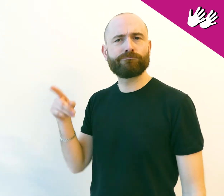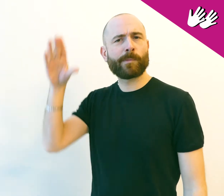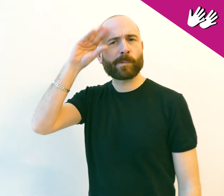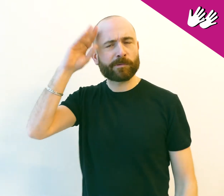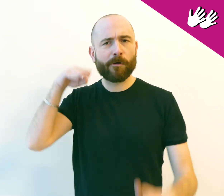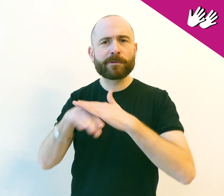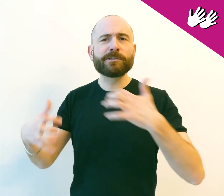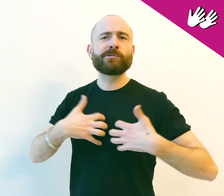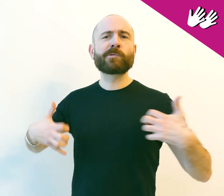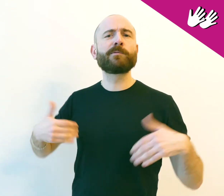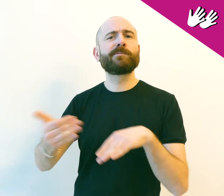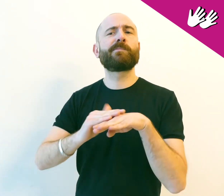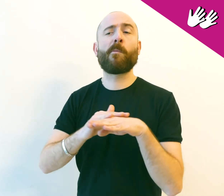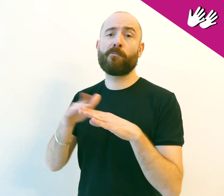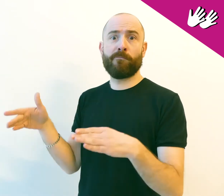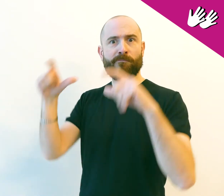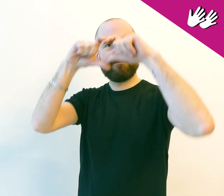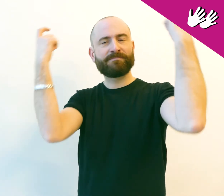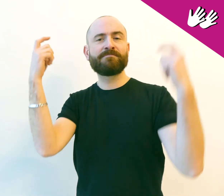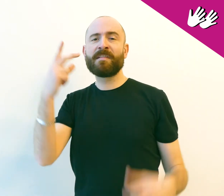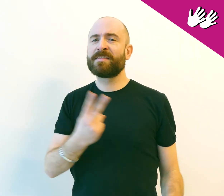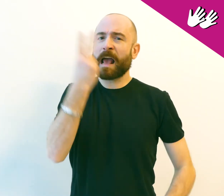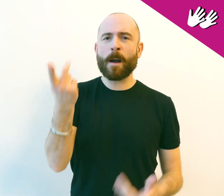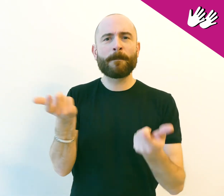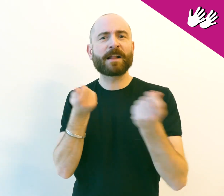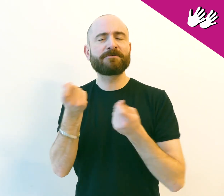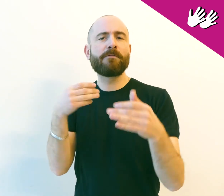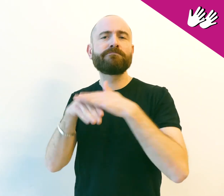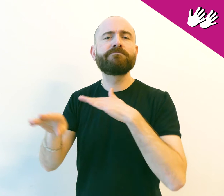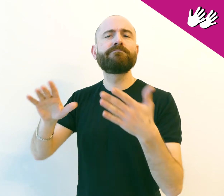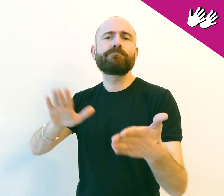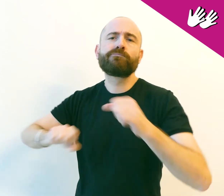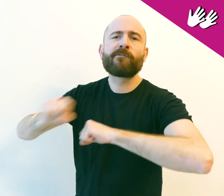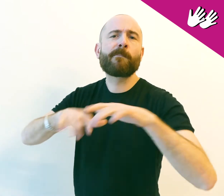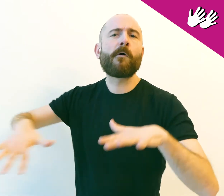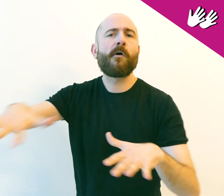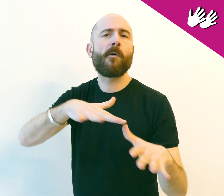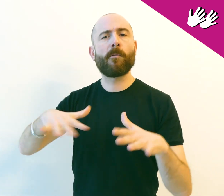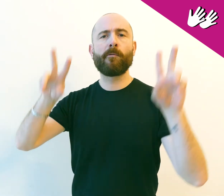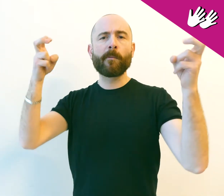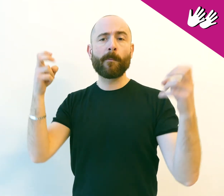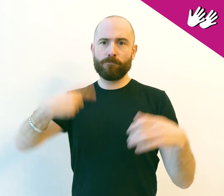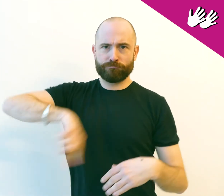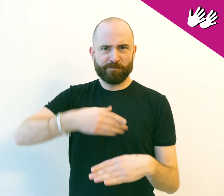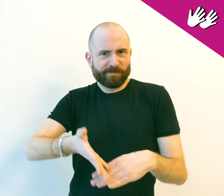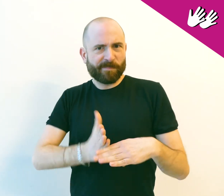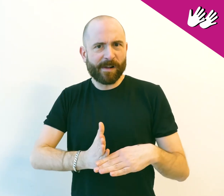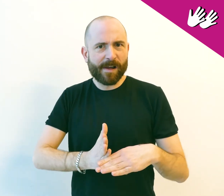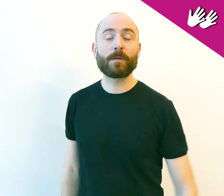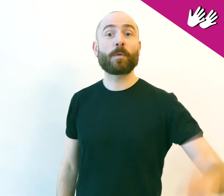Etudiante à Science Po Paris. Elle est Talent Manager du mouvement écologique "On Est Prêt".